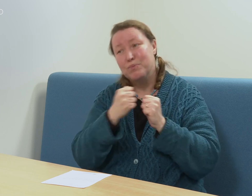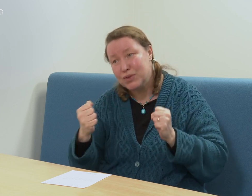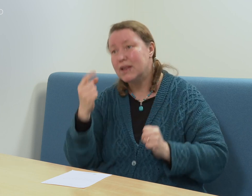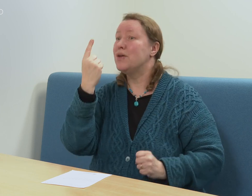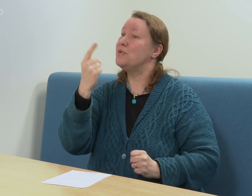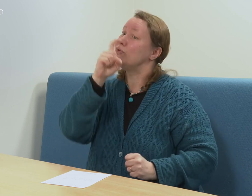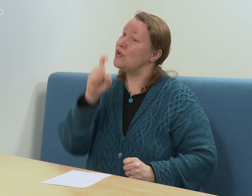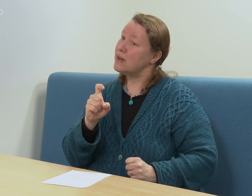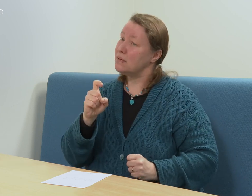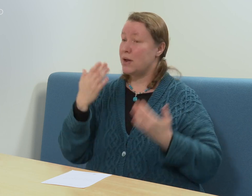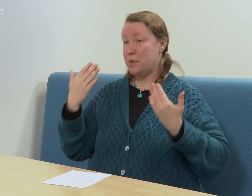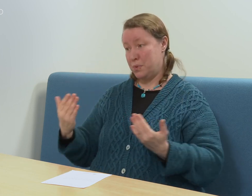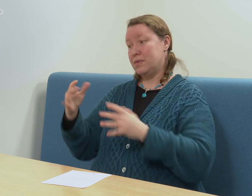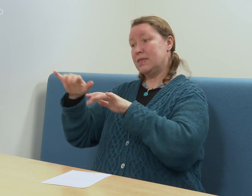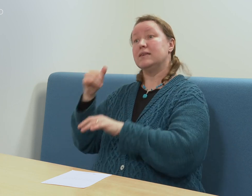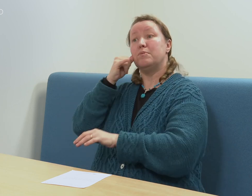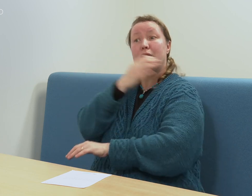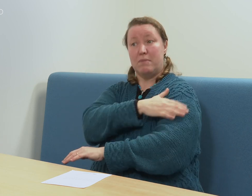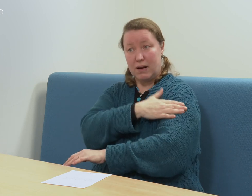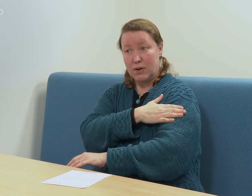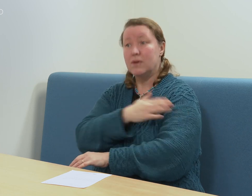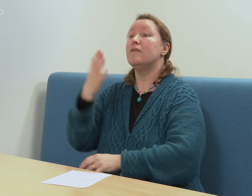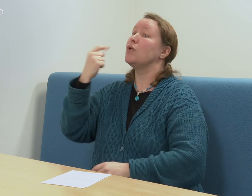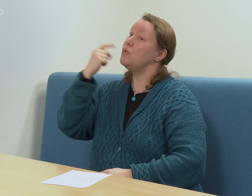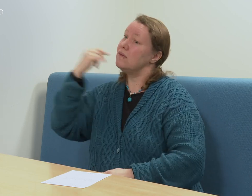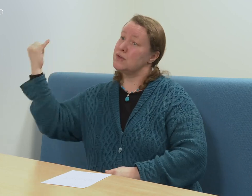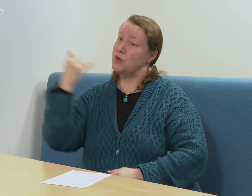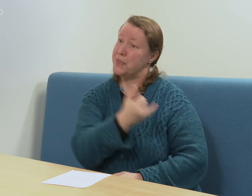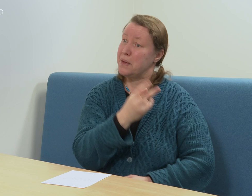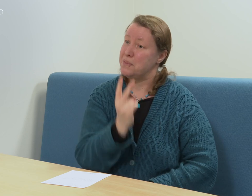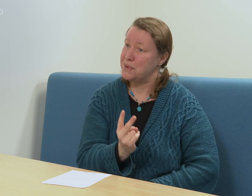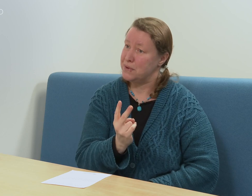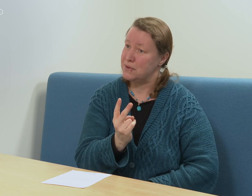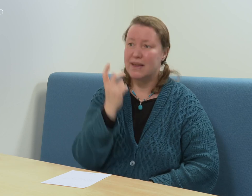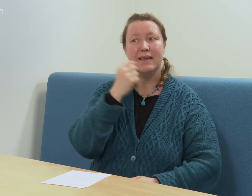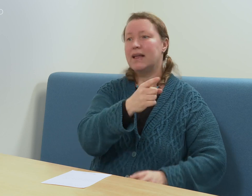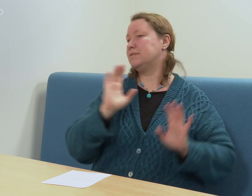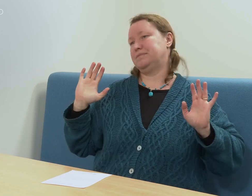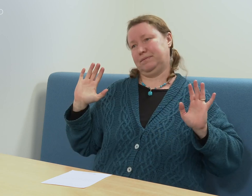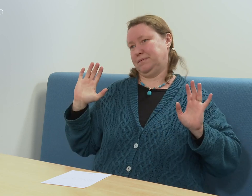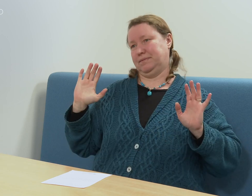Ongelmaksi on kuitenkin muodostunut se, että nykyisin myös kuulevat - voivat soittaa tekstipuhelupalveluun, eikä tämä sovi Kelalle, -